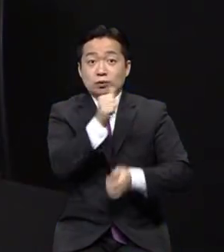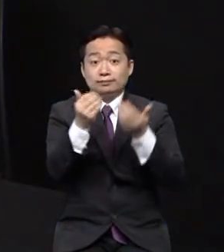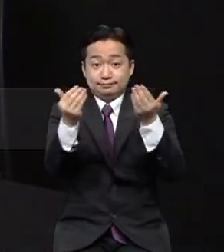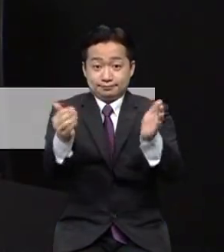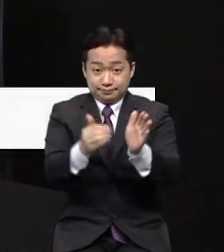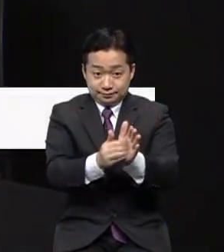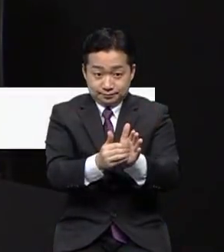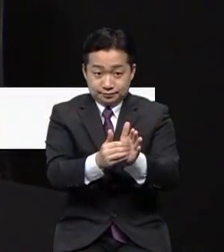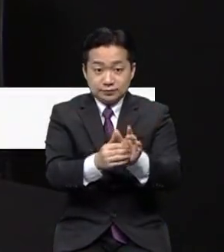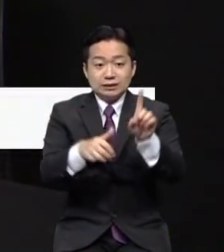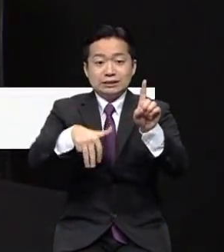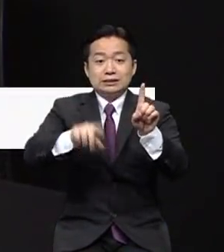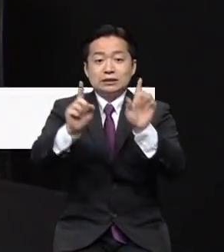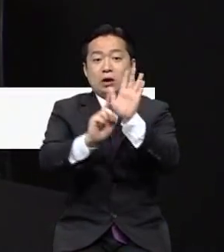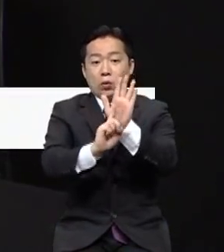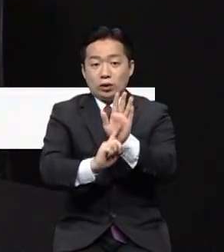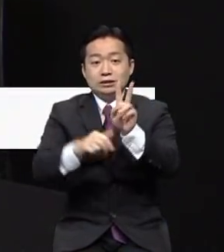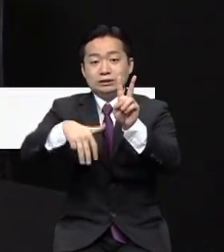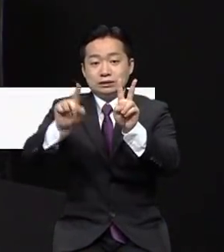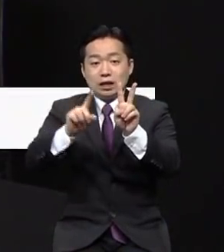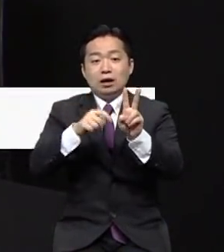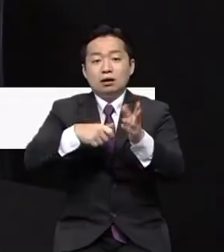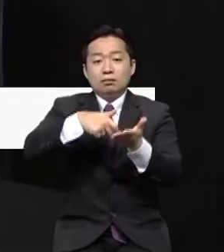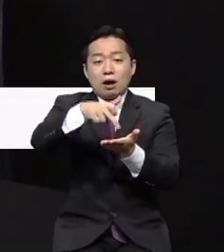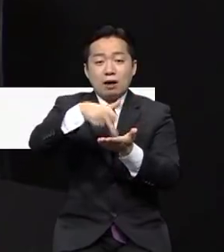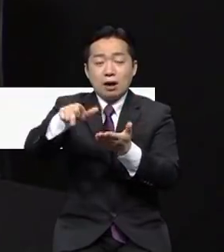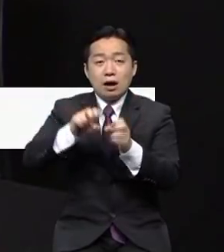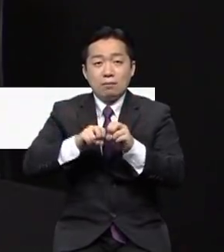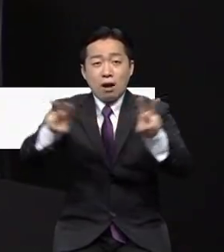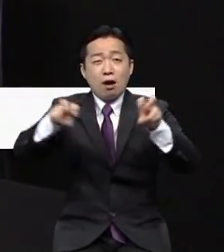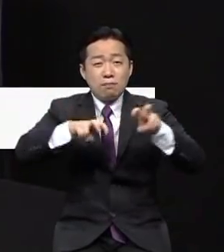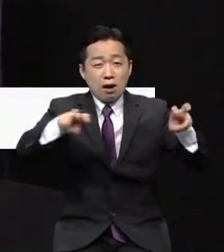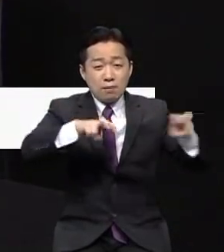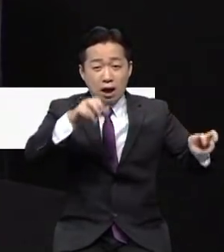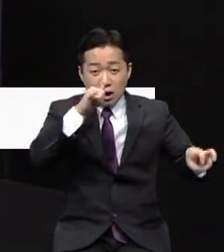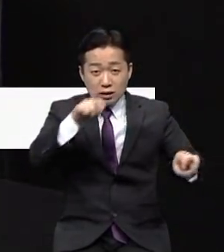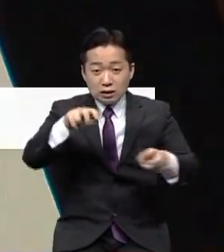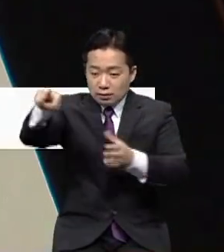1차 모집, 2차 모집 링끄 뿌려주고 입금하는 사람 따로.